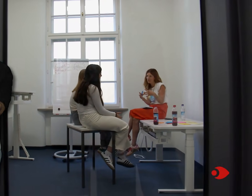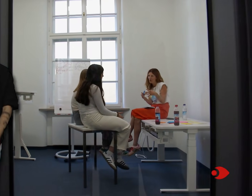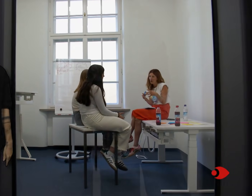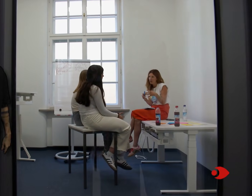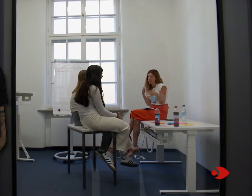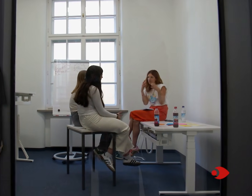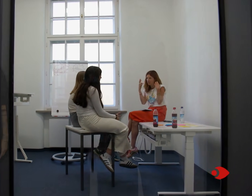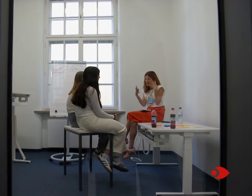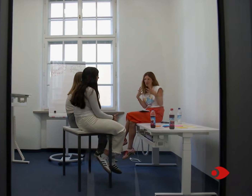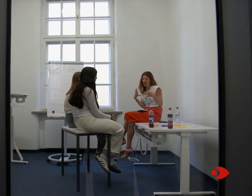Das kam raus: